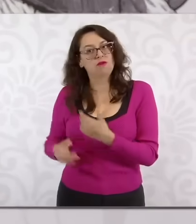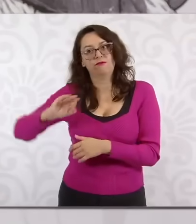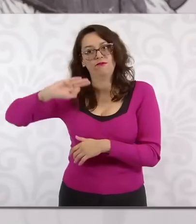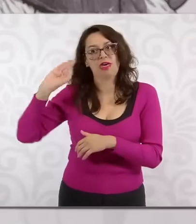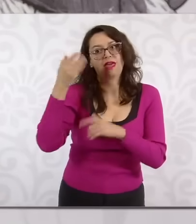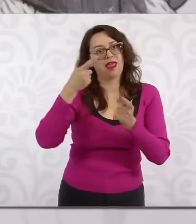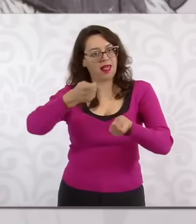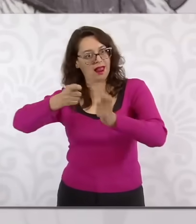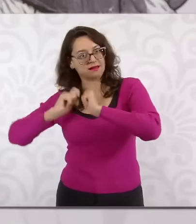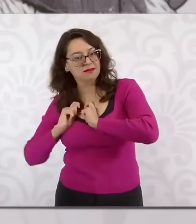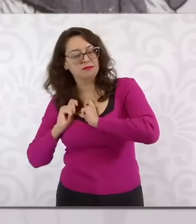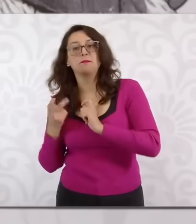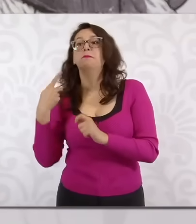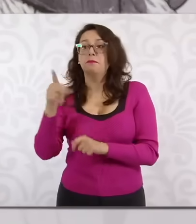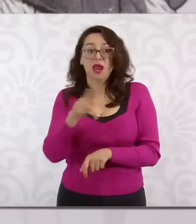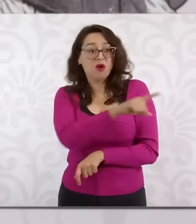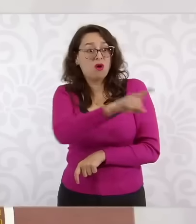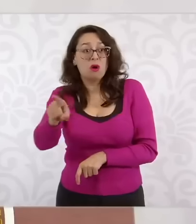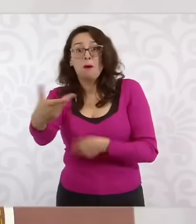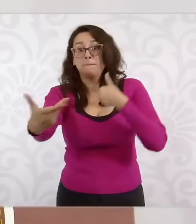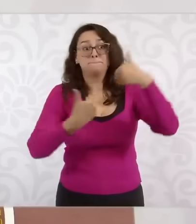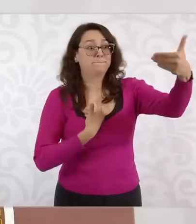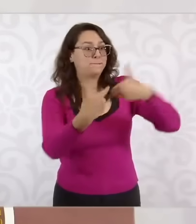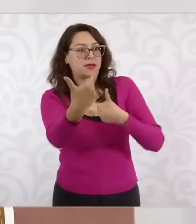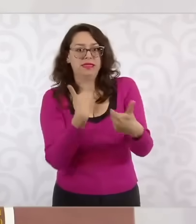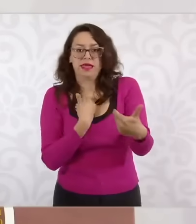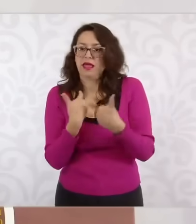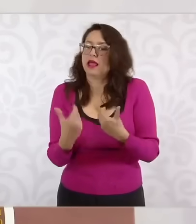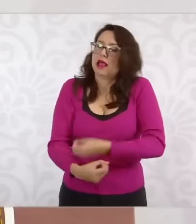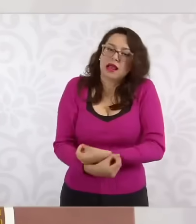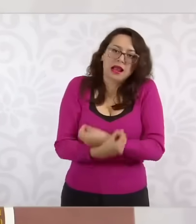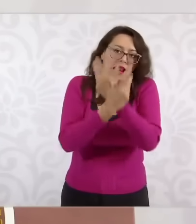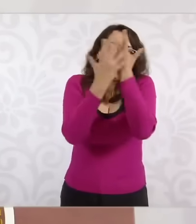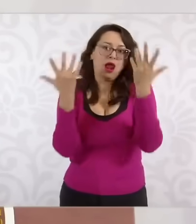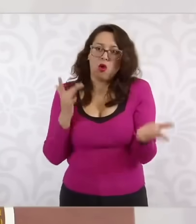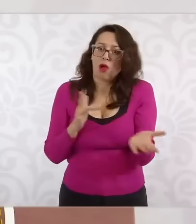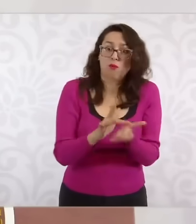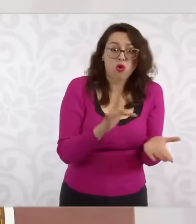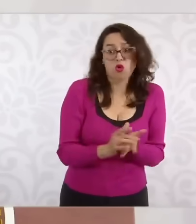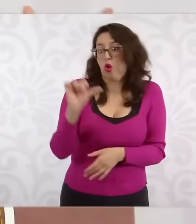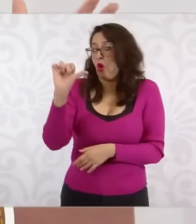Entonces, evidentemente damos todo el apoyo para poder avanzar pues en estos resultados y lo más